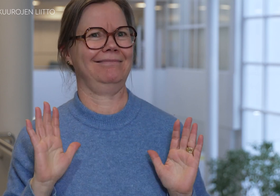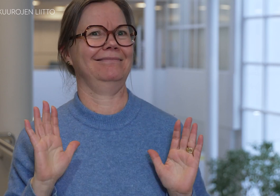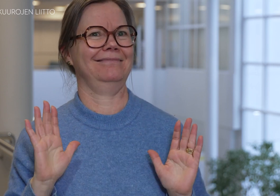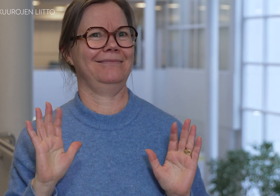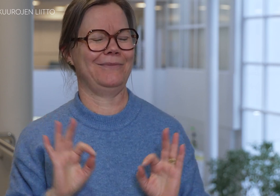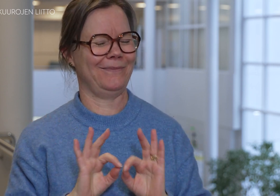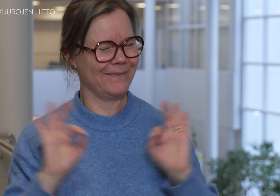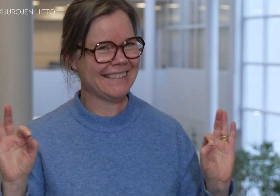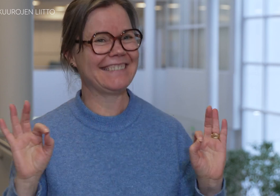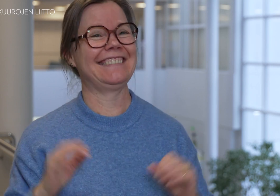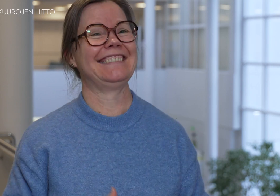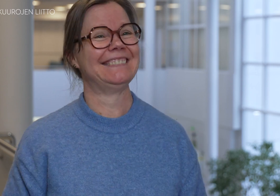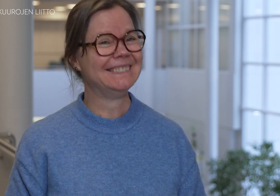Kyllä voi todeta, että upea kiertue oli!